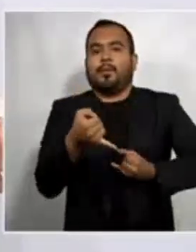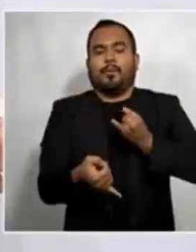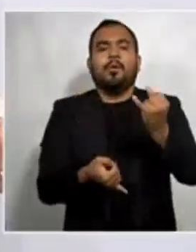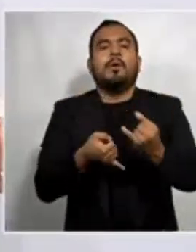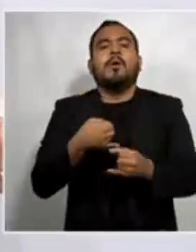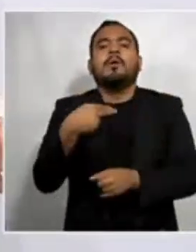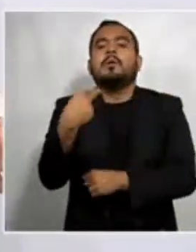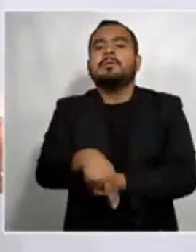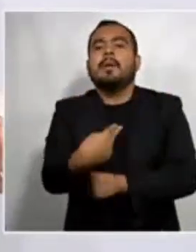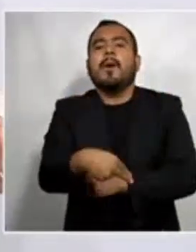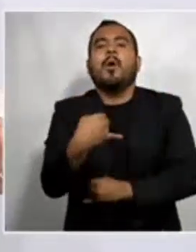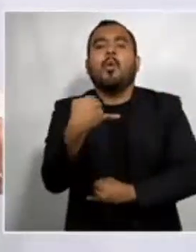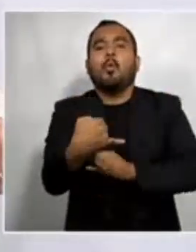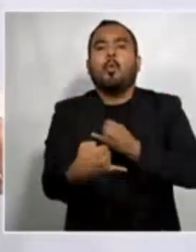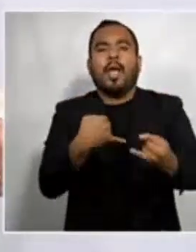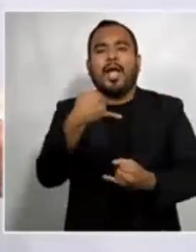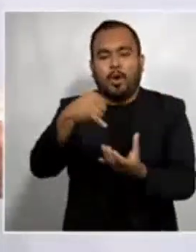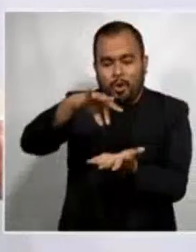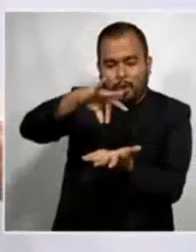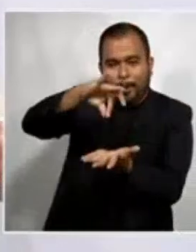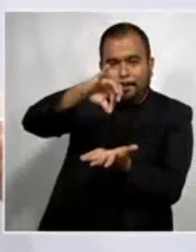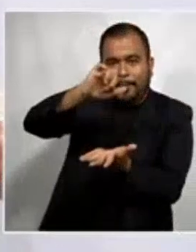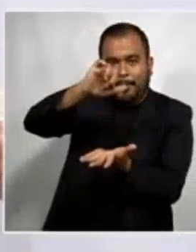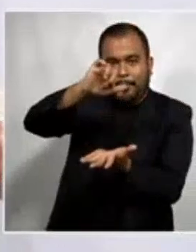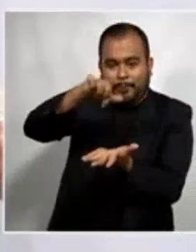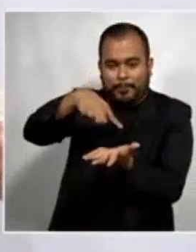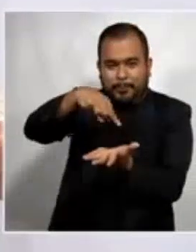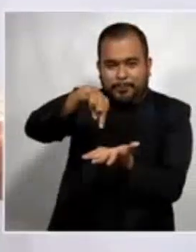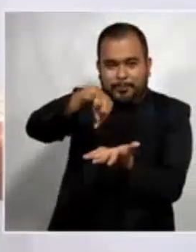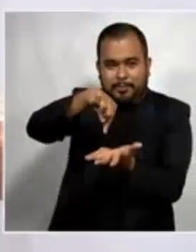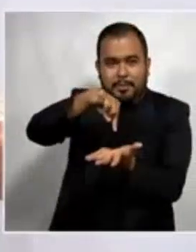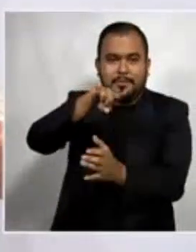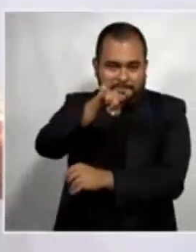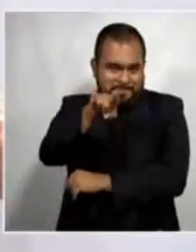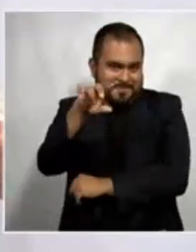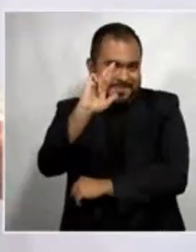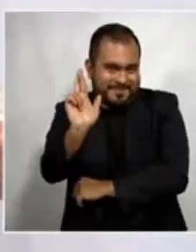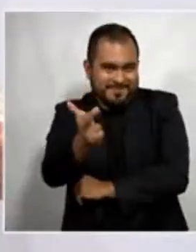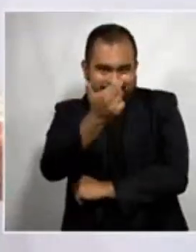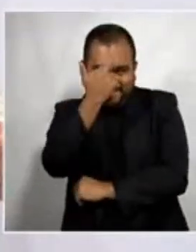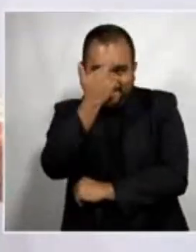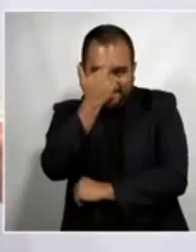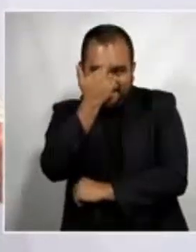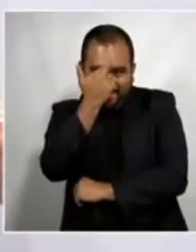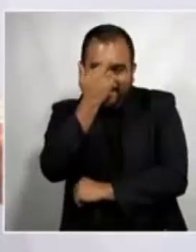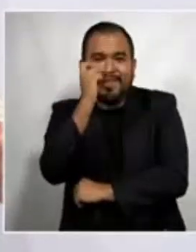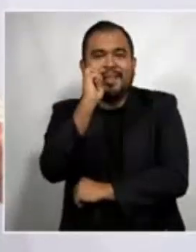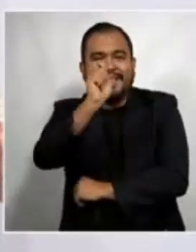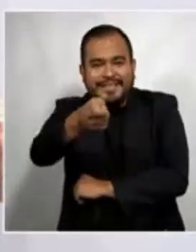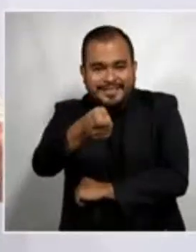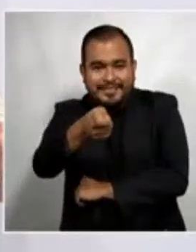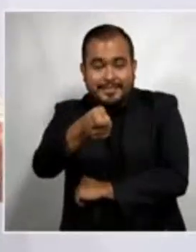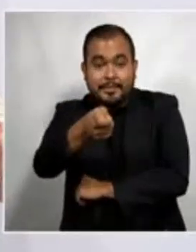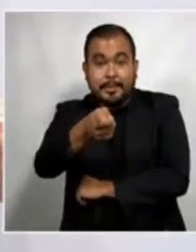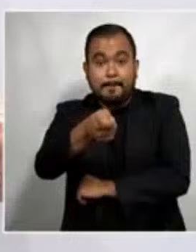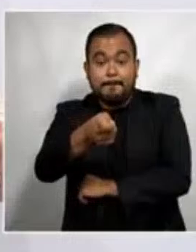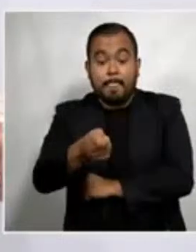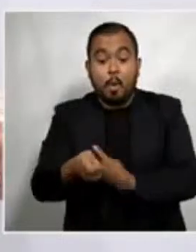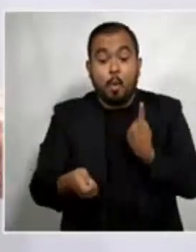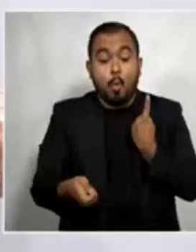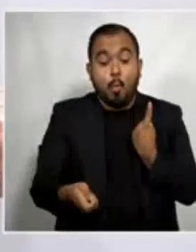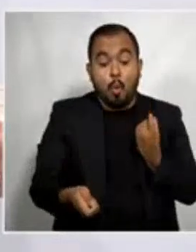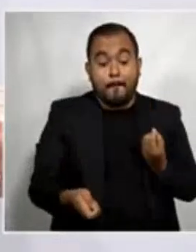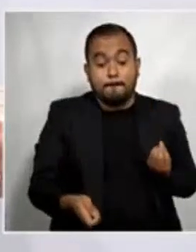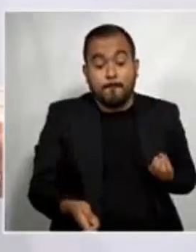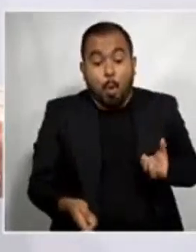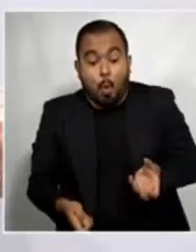la pirinola, ustedes lo recordarán, y decía, "Donde pone uno, ponen todos."